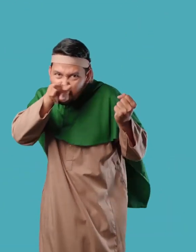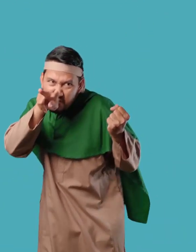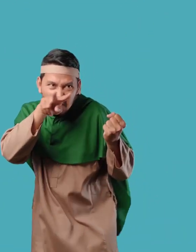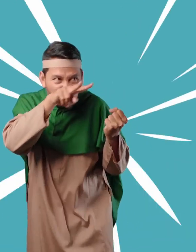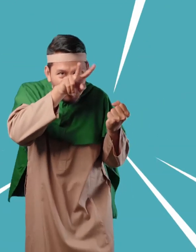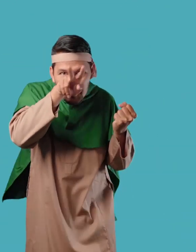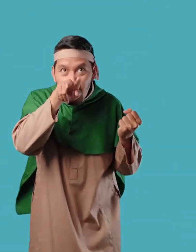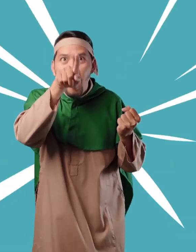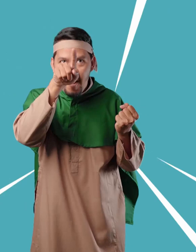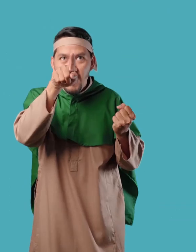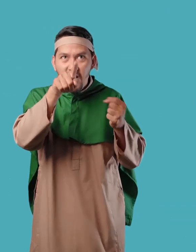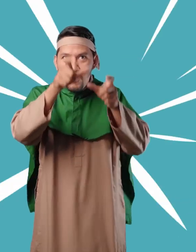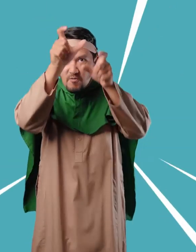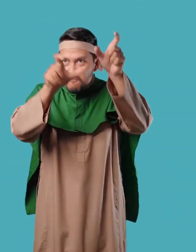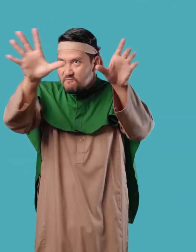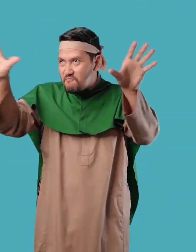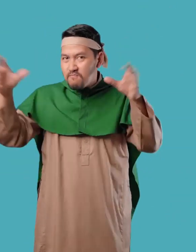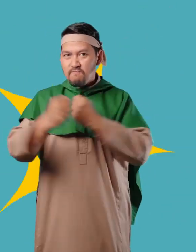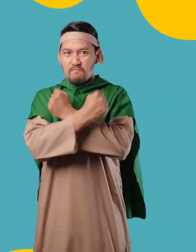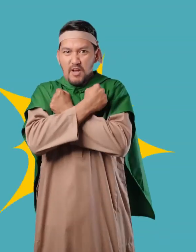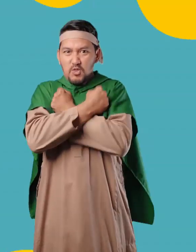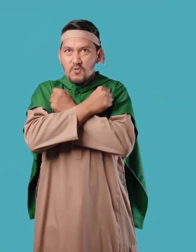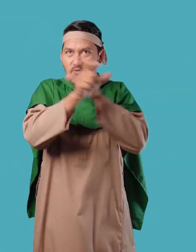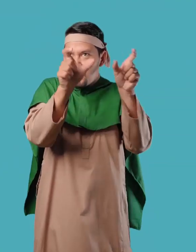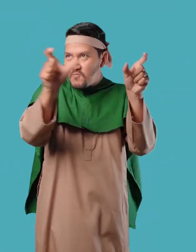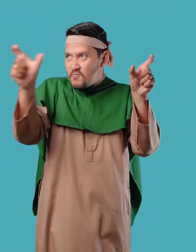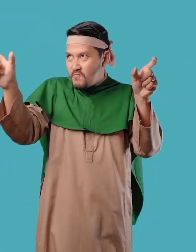Beliau menghancurkan berhala-berhala yang disembah penduduk Babilonia